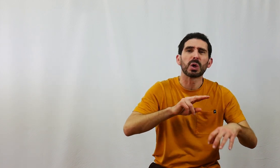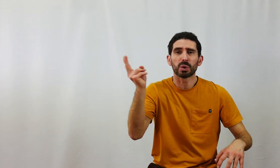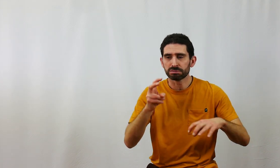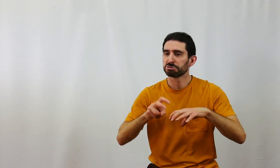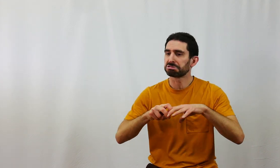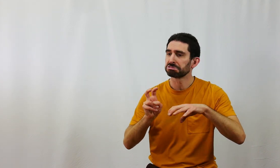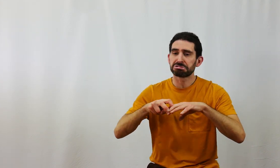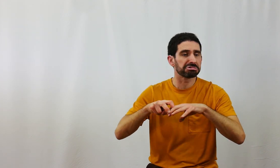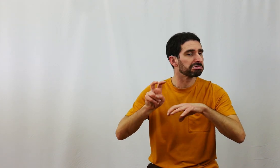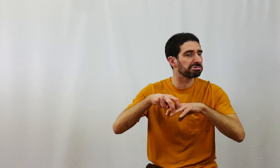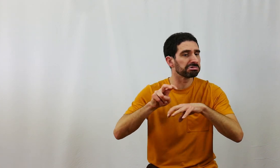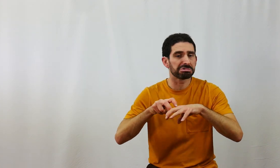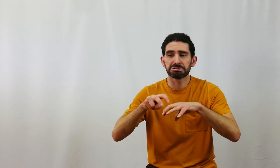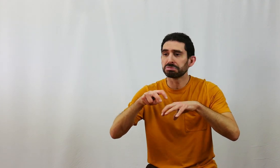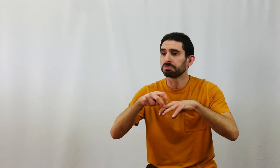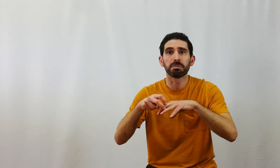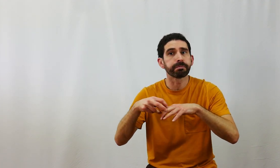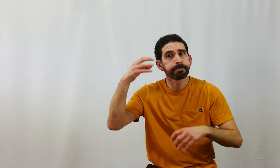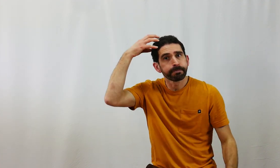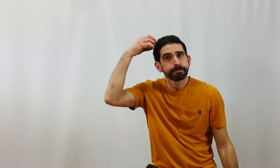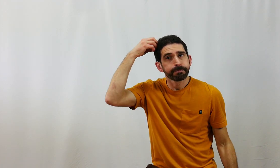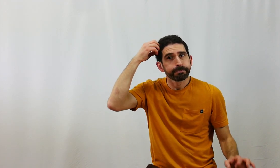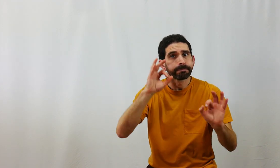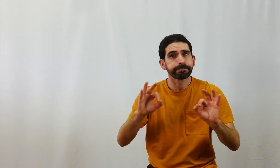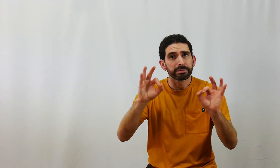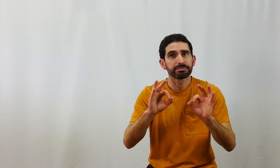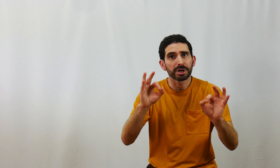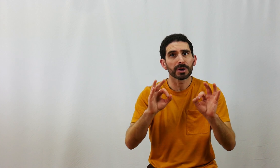D'autres, pas du tout malgré les multiples morsures.